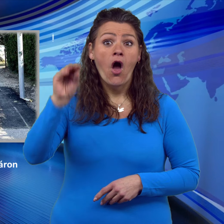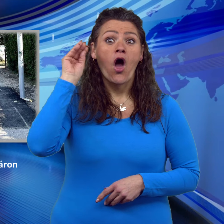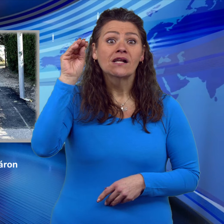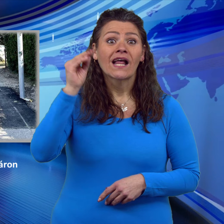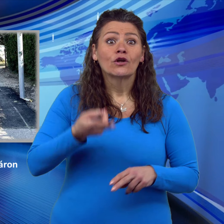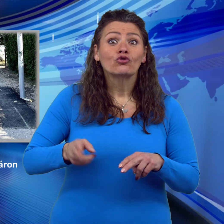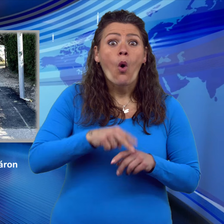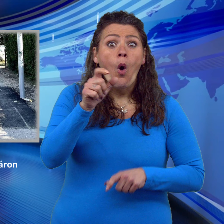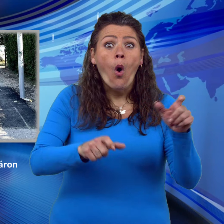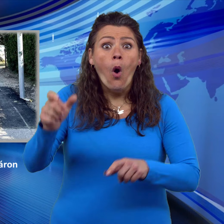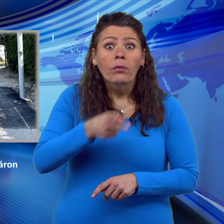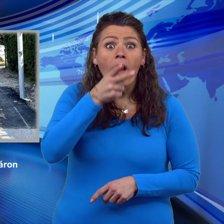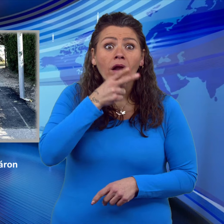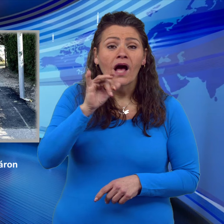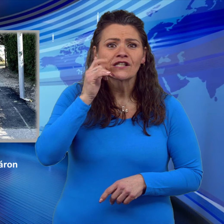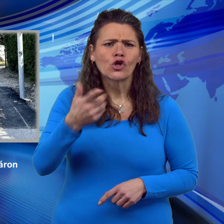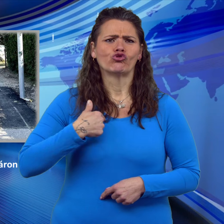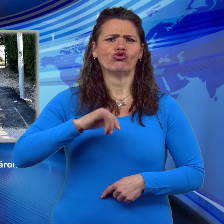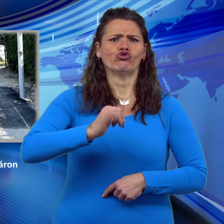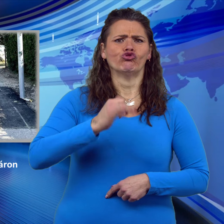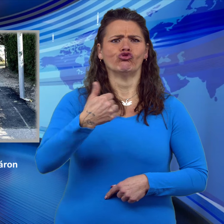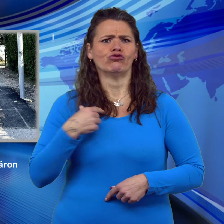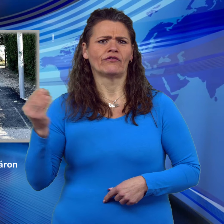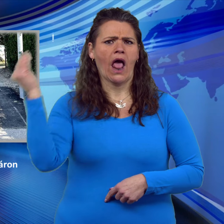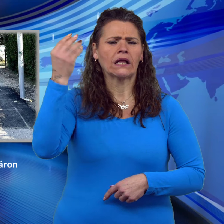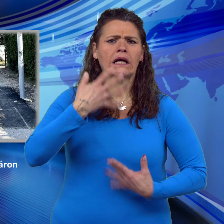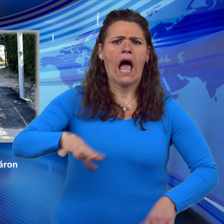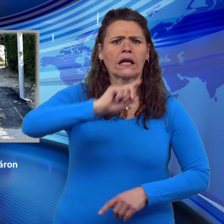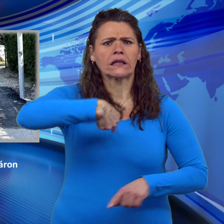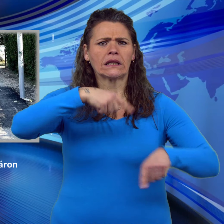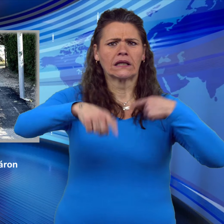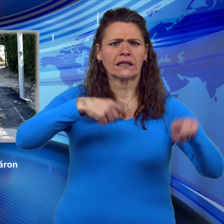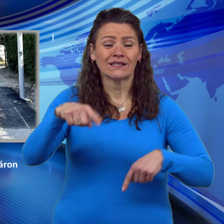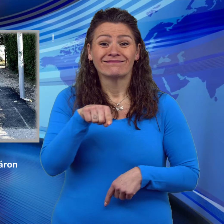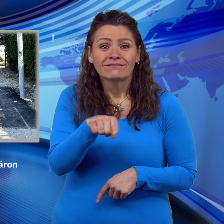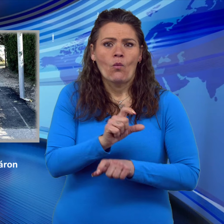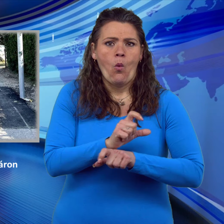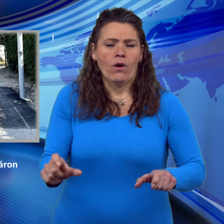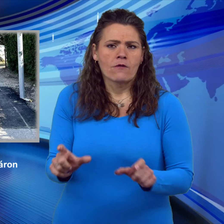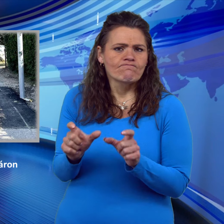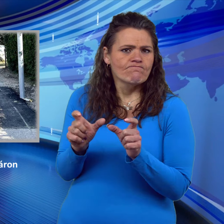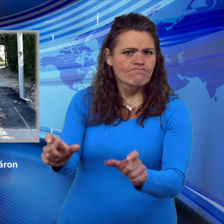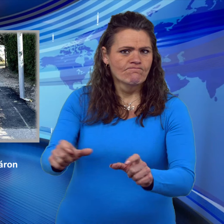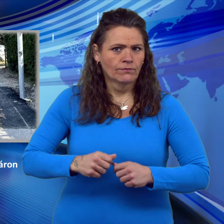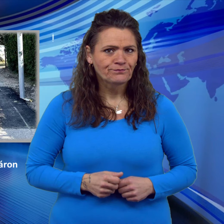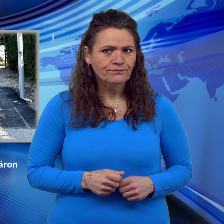akkor csoportos kártérítési perben érvényesíthették volna az ágfalviakat ért anyagi hátrányokat.